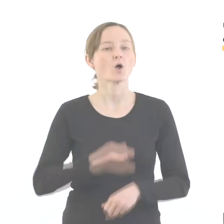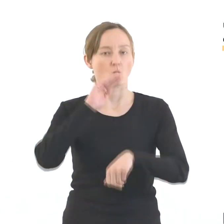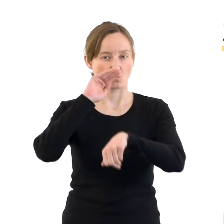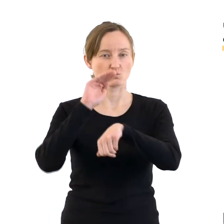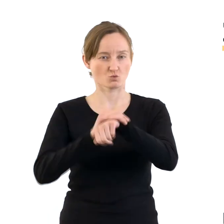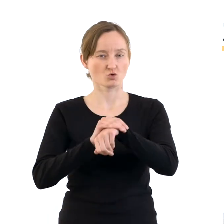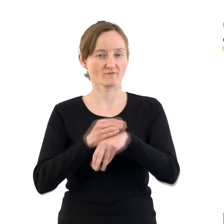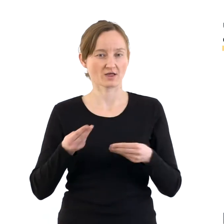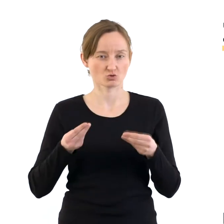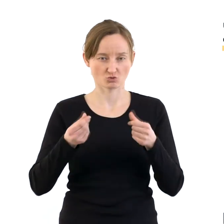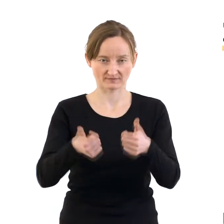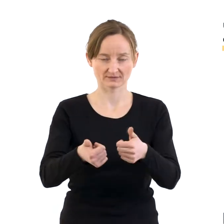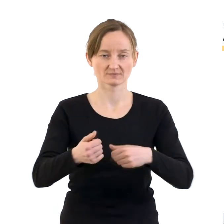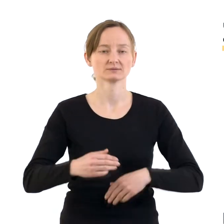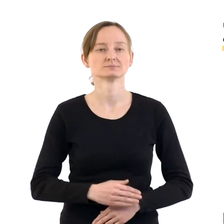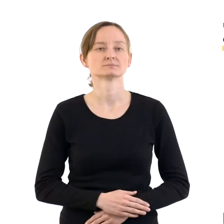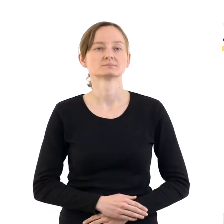Umowa o dofinansowanie